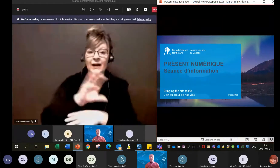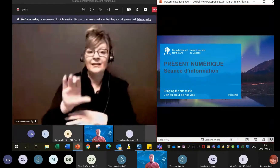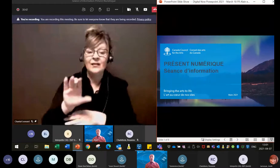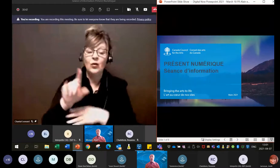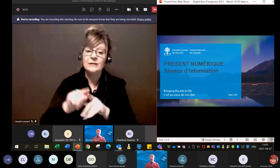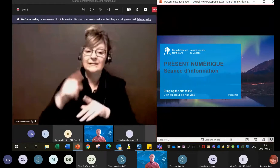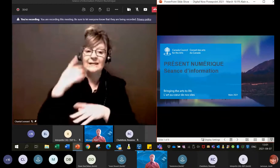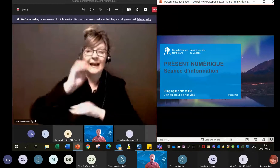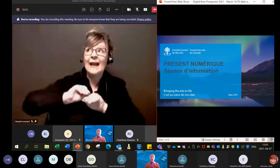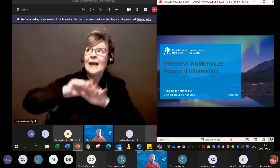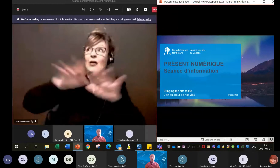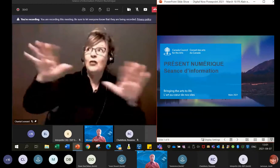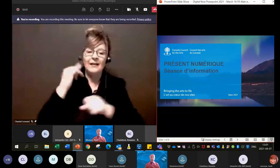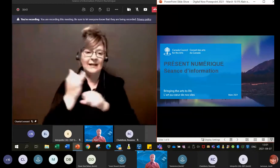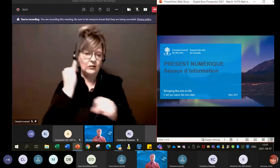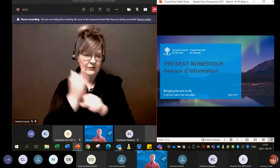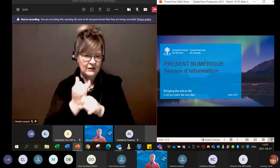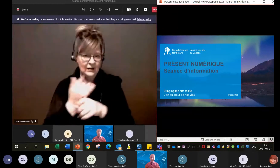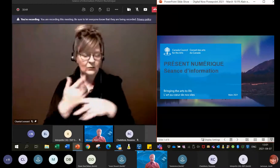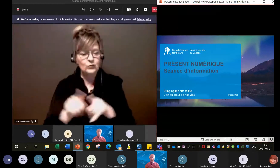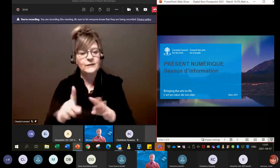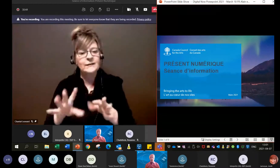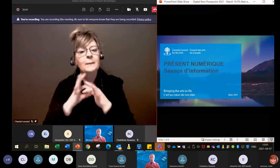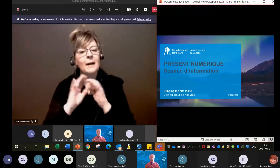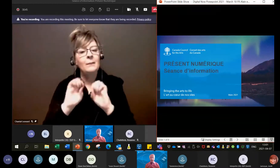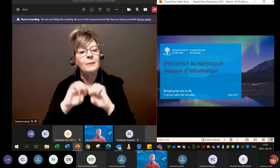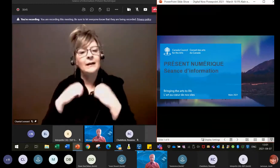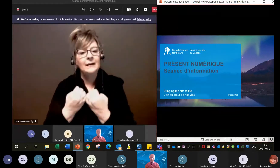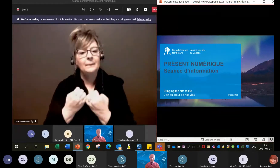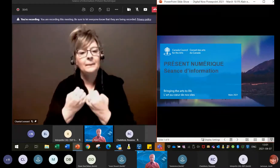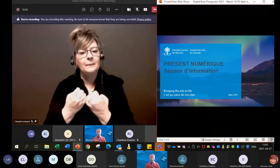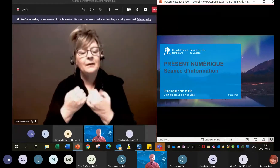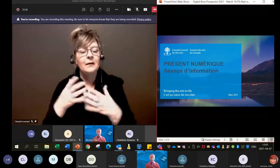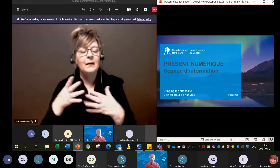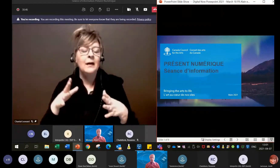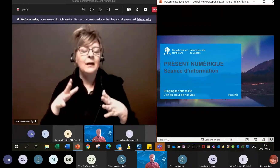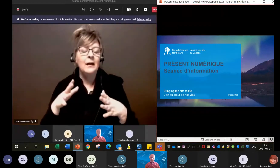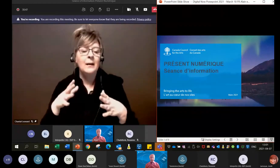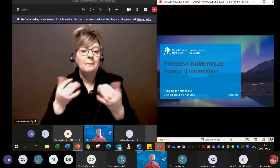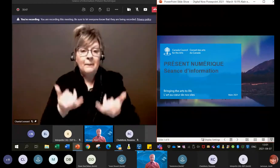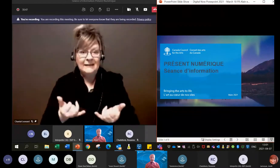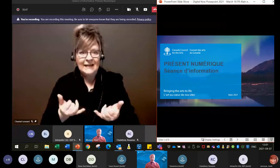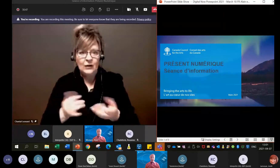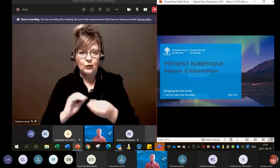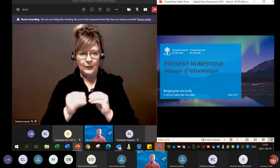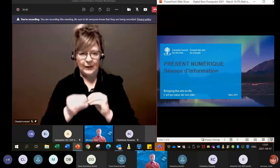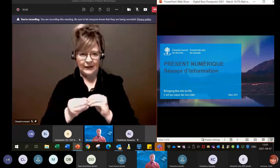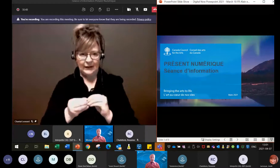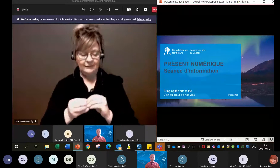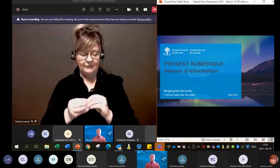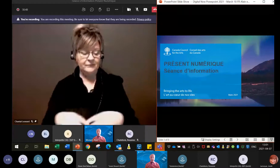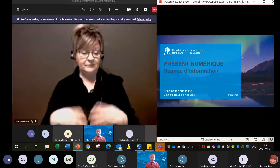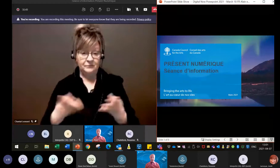Je suis de plus membre de l’équipe Présent numérique.